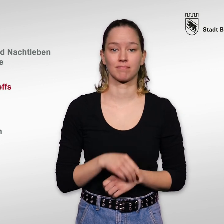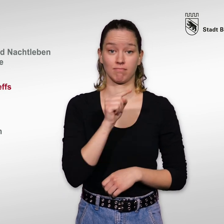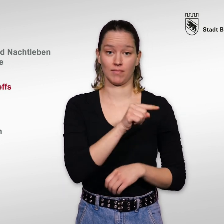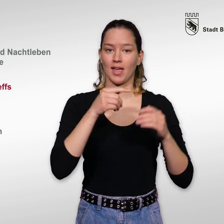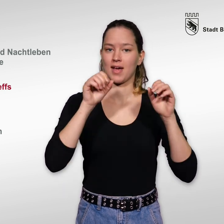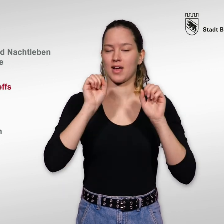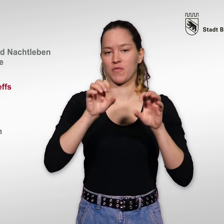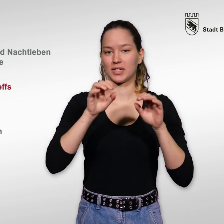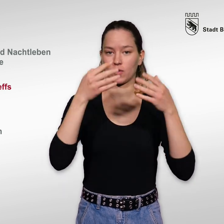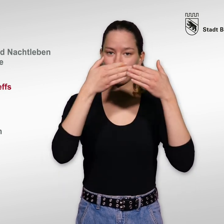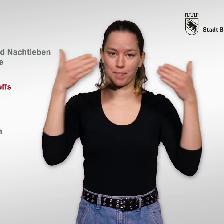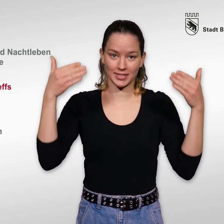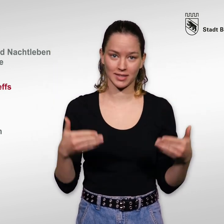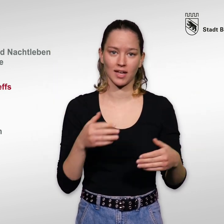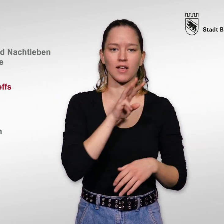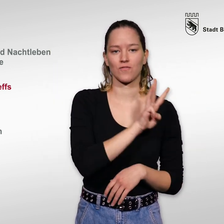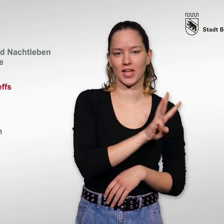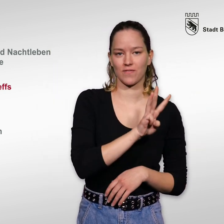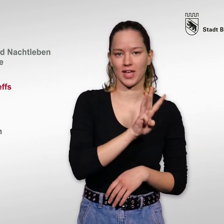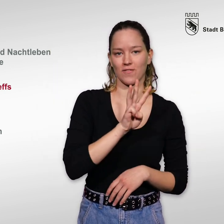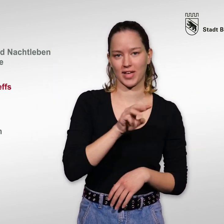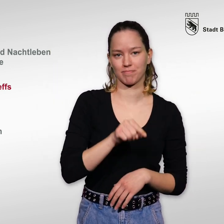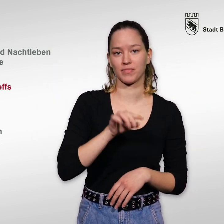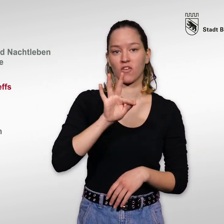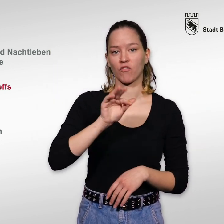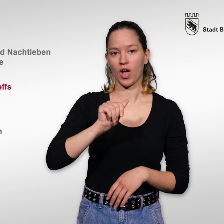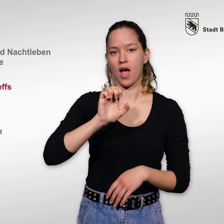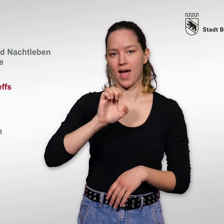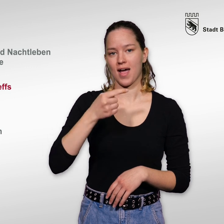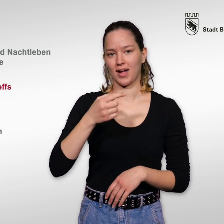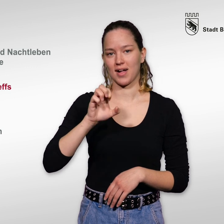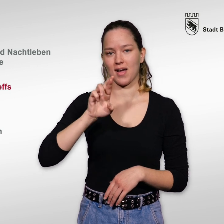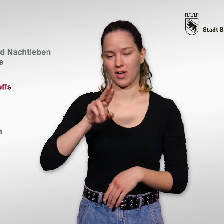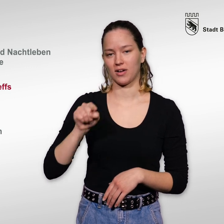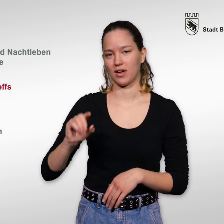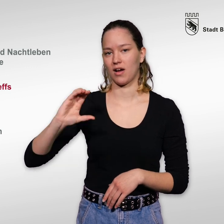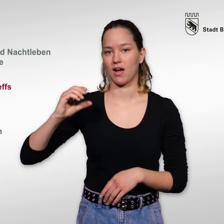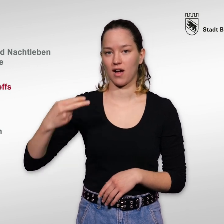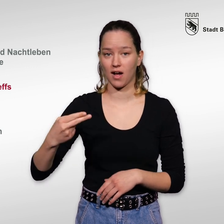Informationen gibt es unter www.faeger.ch